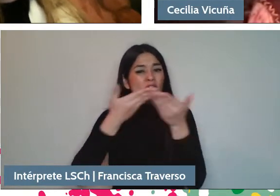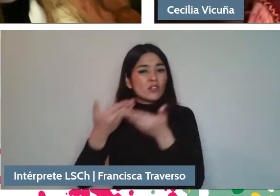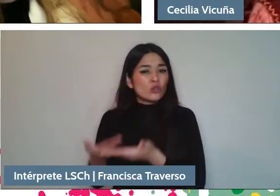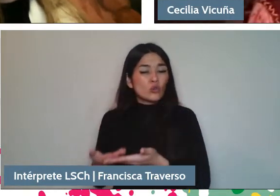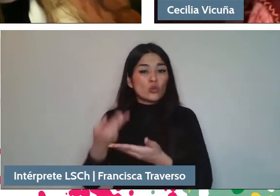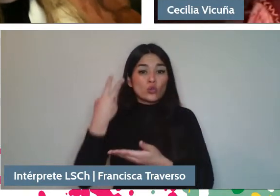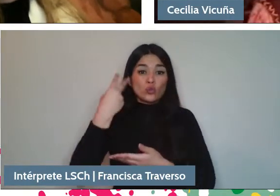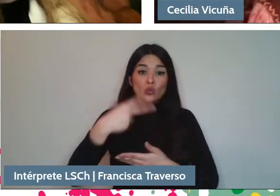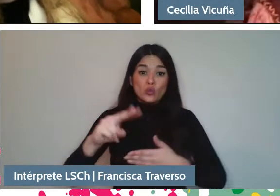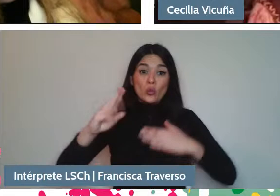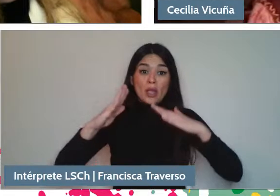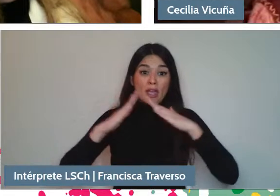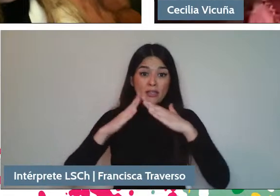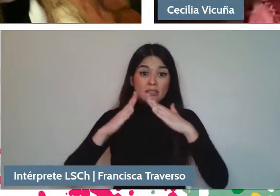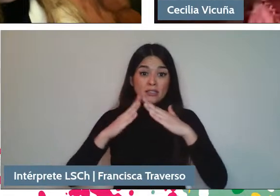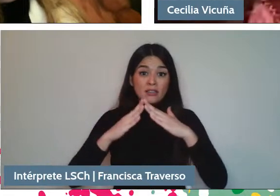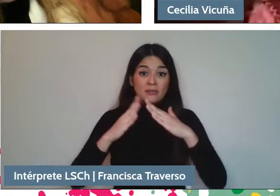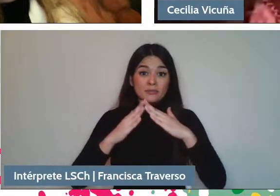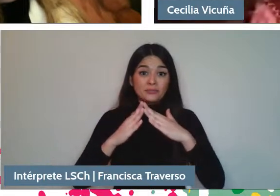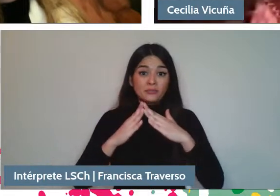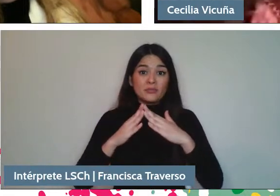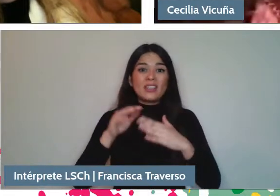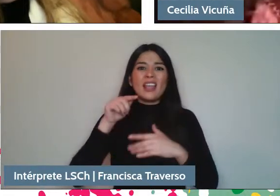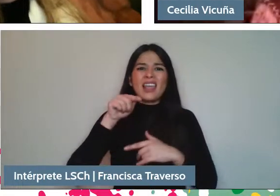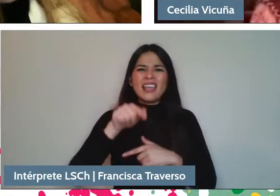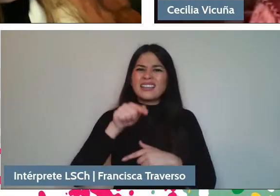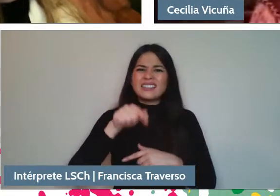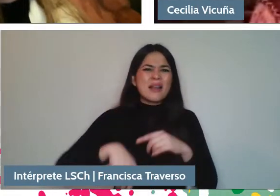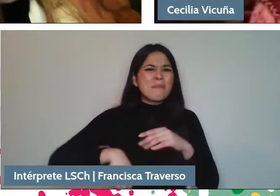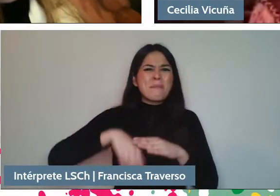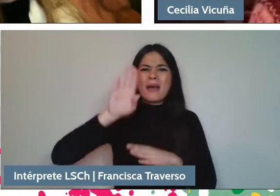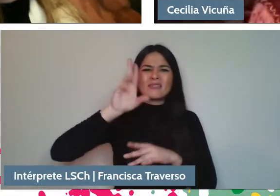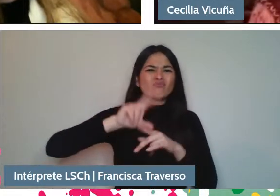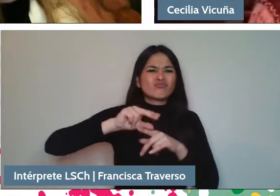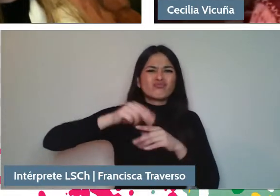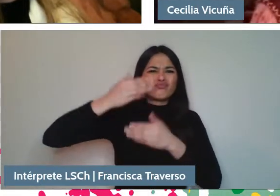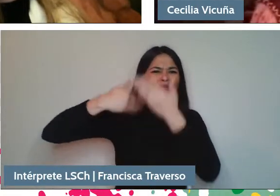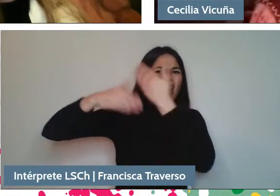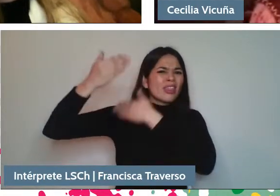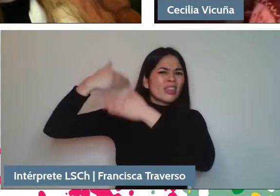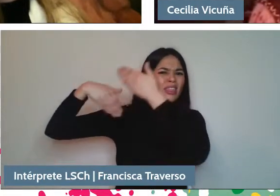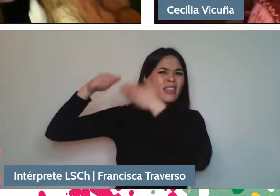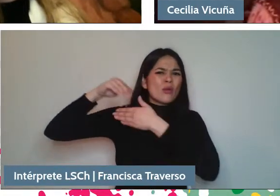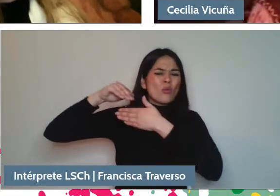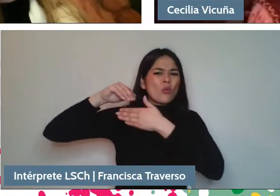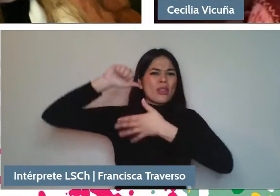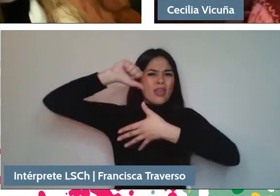Y me dijo: "Este es el canto más arcaico de América. Este canto viene de Mongolia".